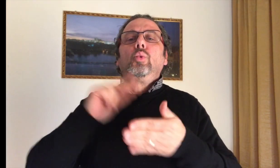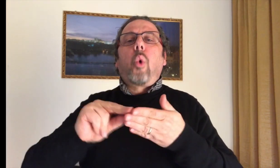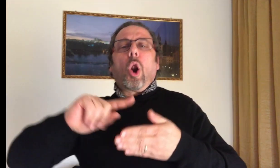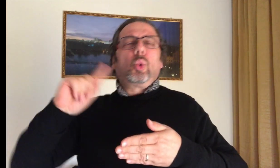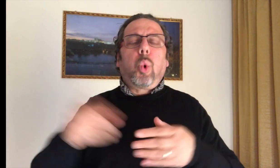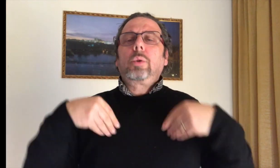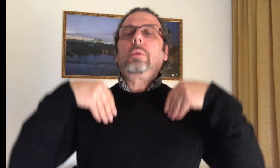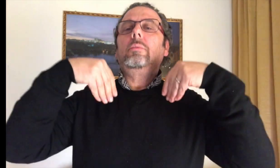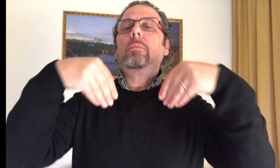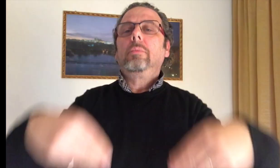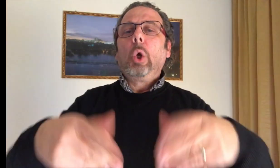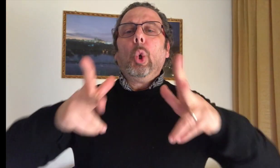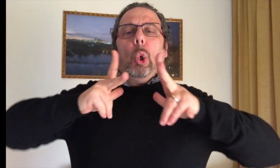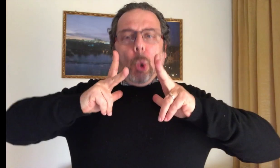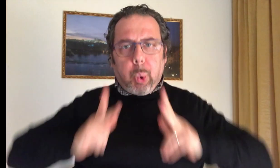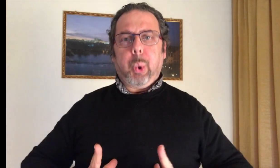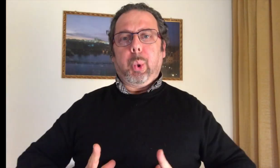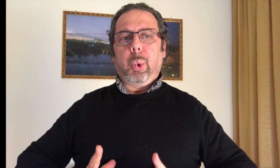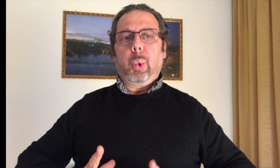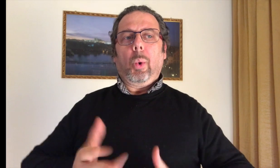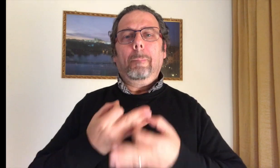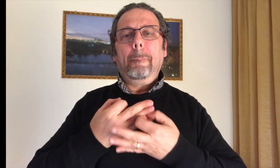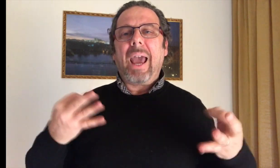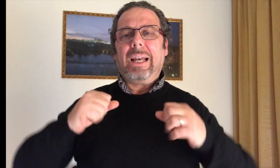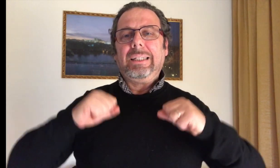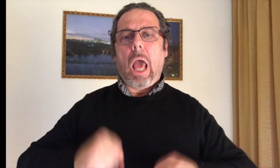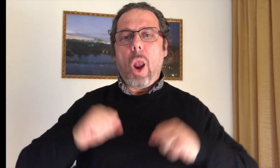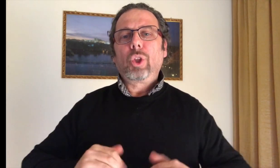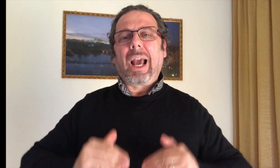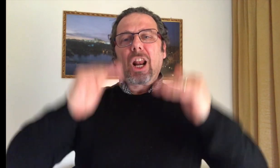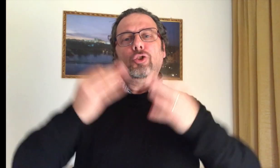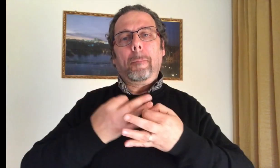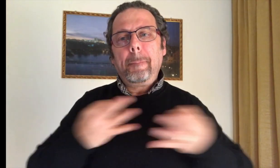meglio per i bambini sordi, in modo che possano essere inseriti in TUTTE le scuole tranquillamente,